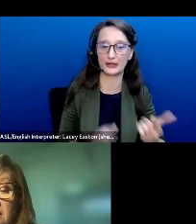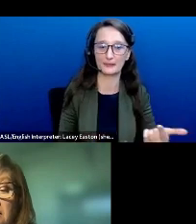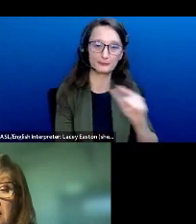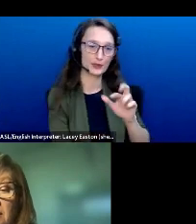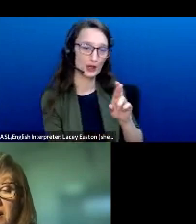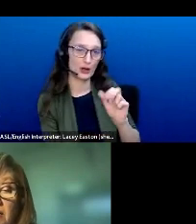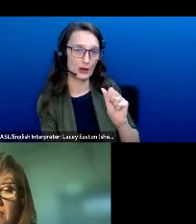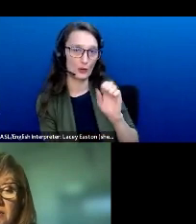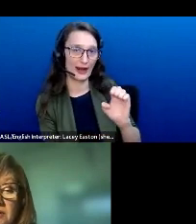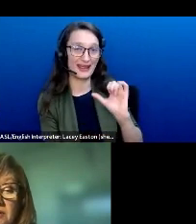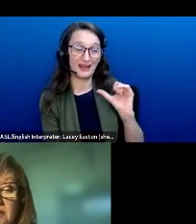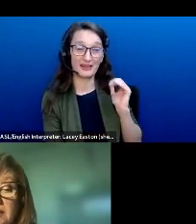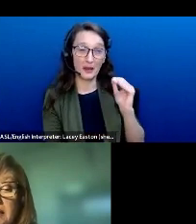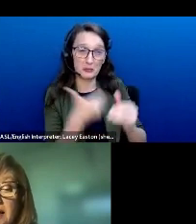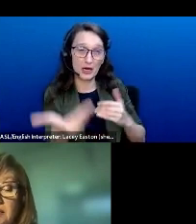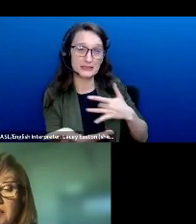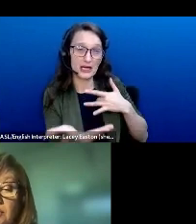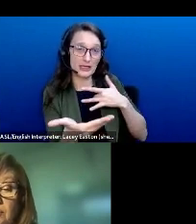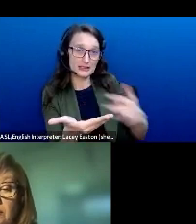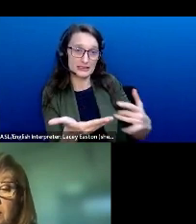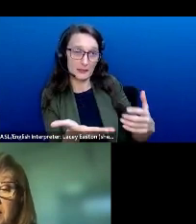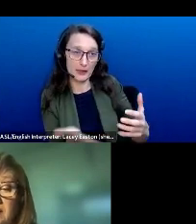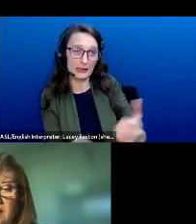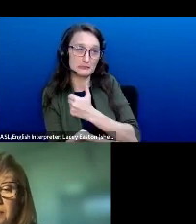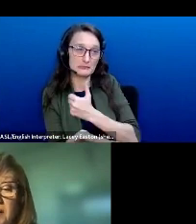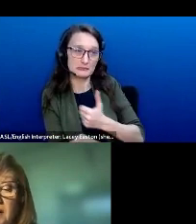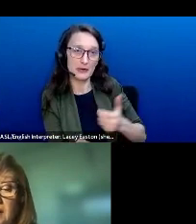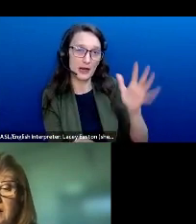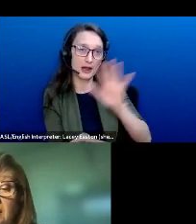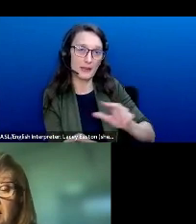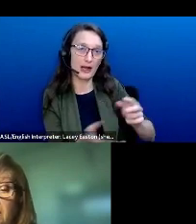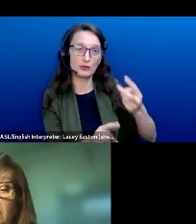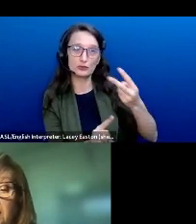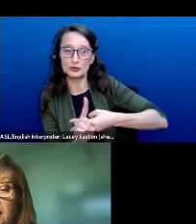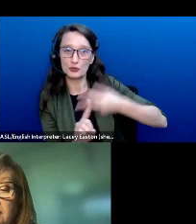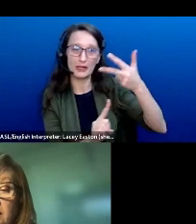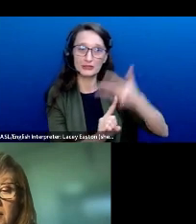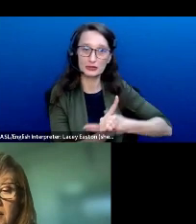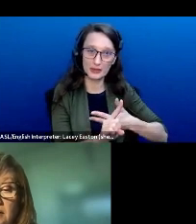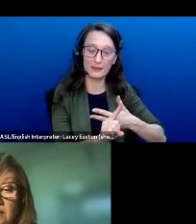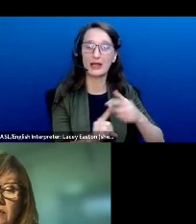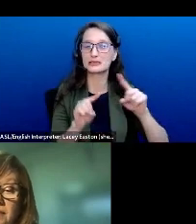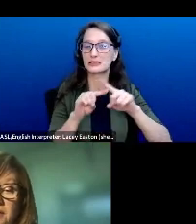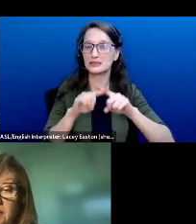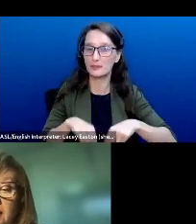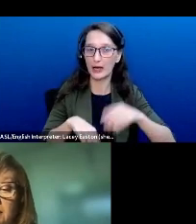demora aproximadamente, diría, de dos a tres meses, dependiendo de la carga de casos, desde el